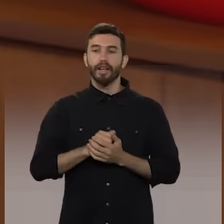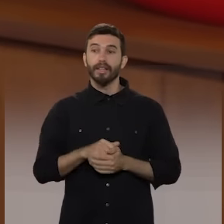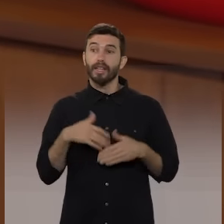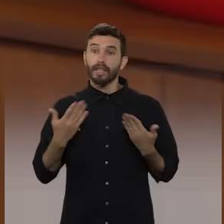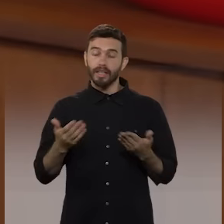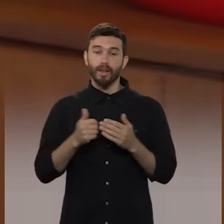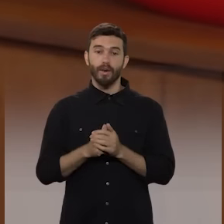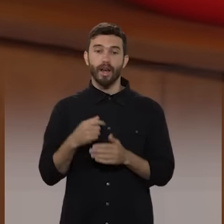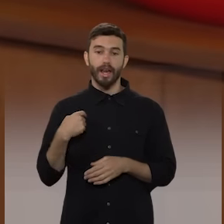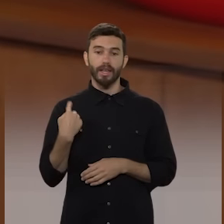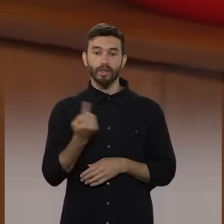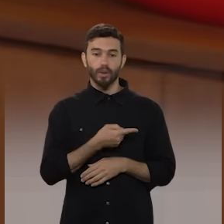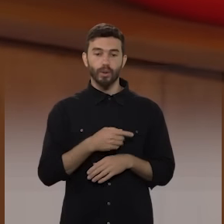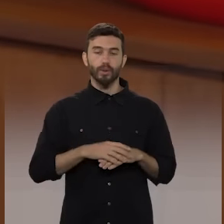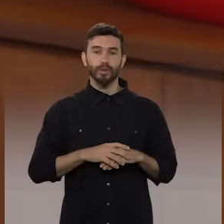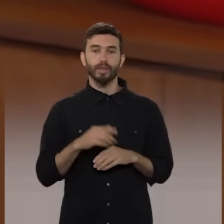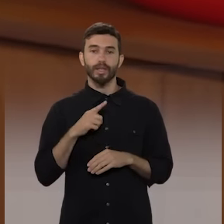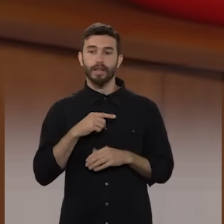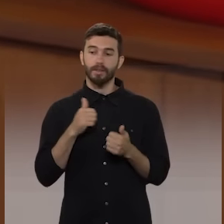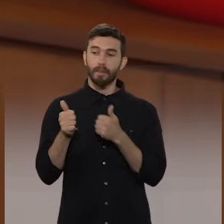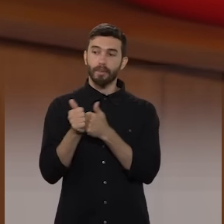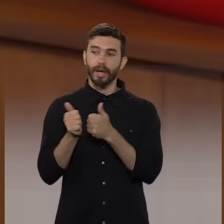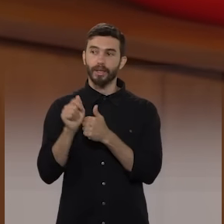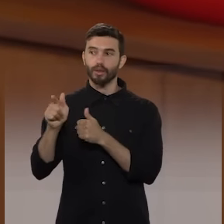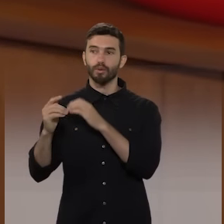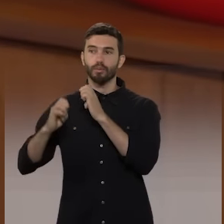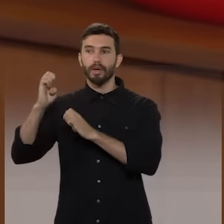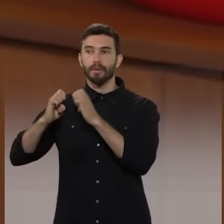Instalados lá em Barcarena, do lado de um smelter com grande capacidade de produção,